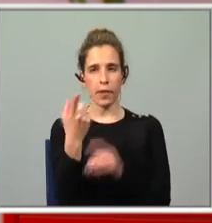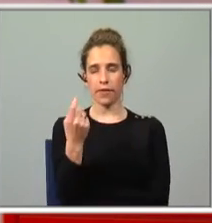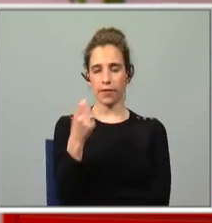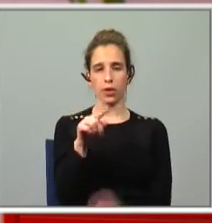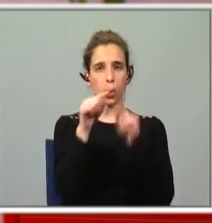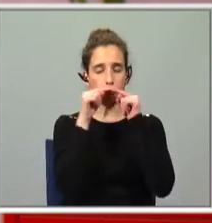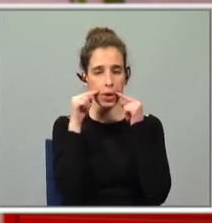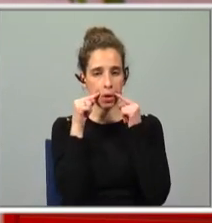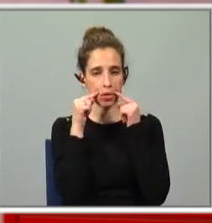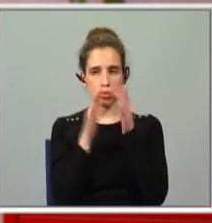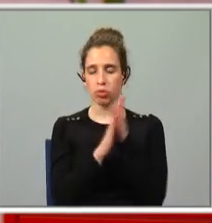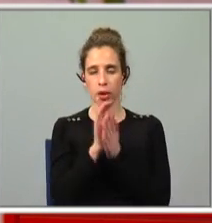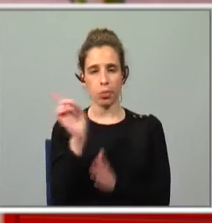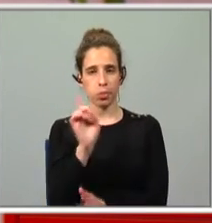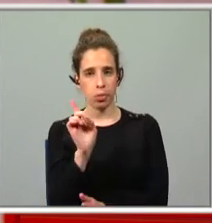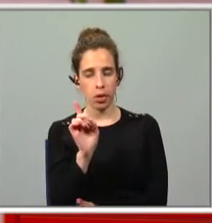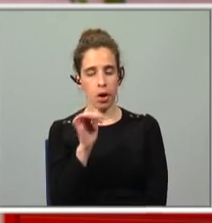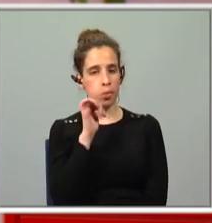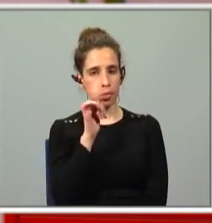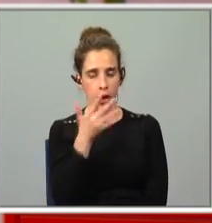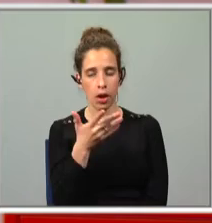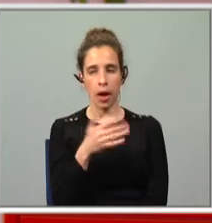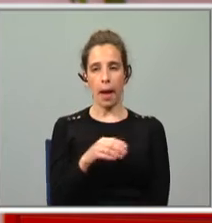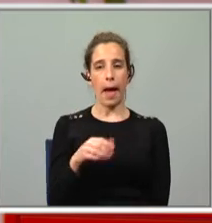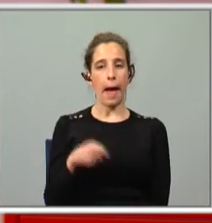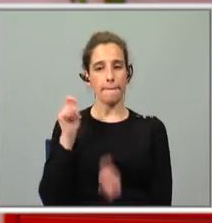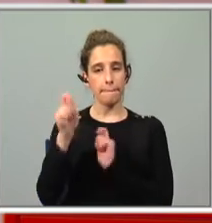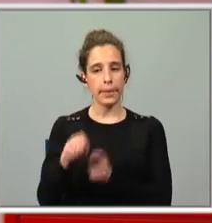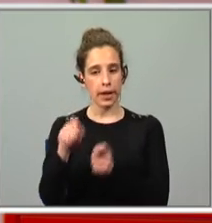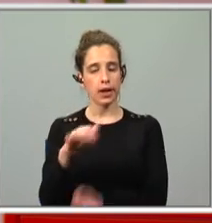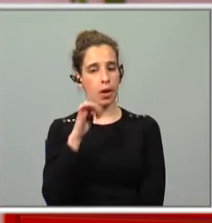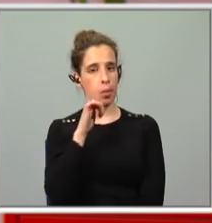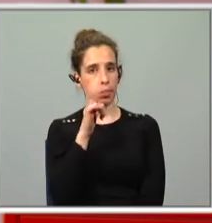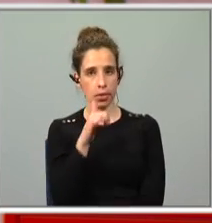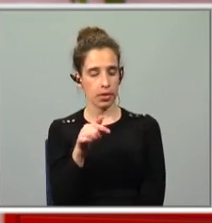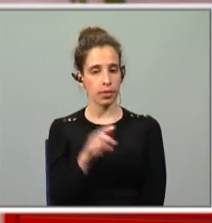usados pois não a picareta também não está tendo a temos aqui que arranjar que 用過，因為也不是鎬在這裡有它，我們必須安排